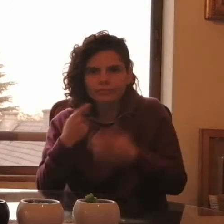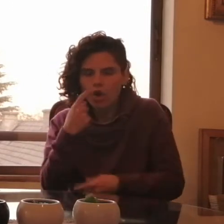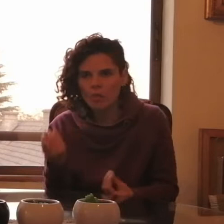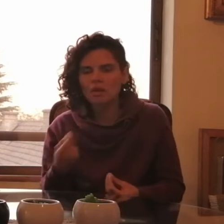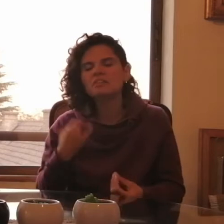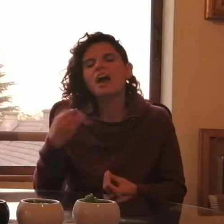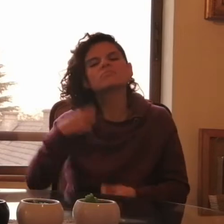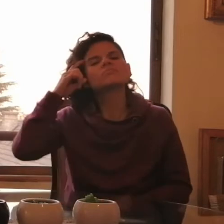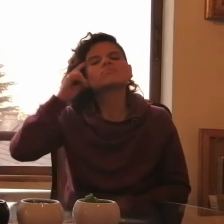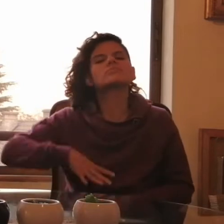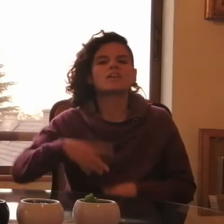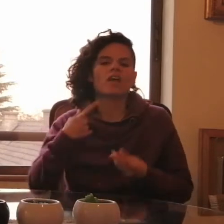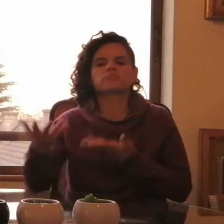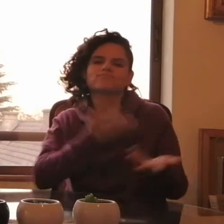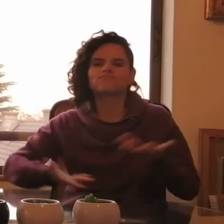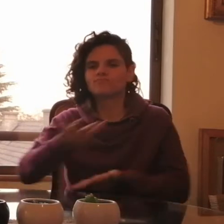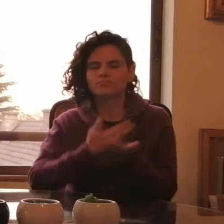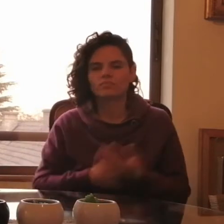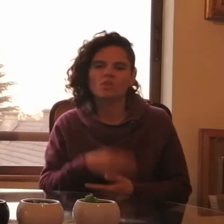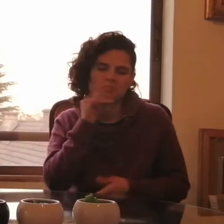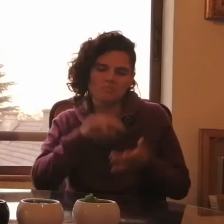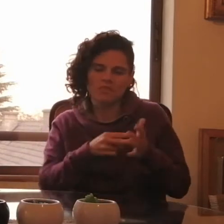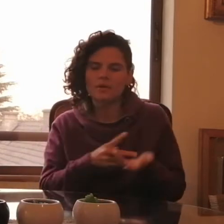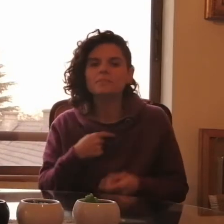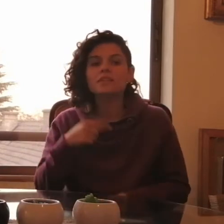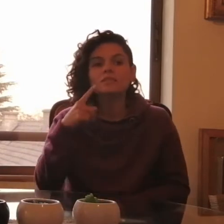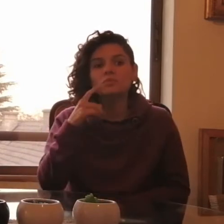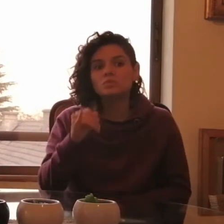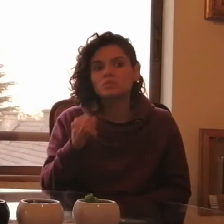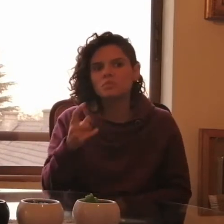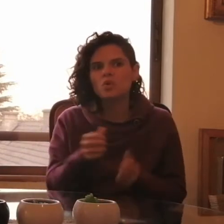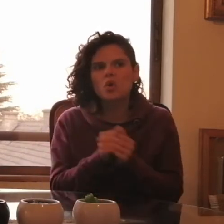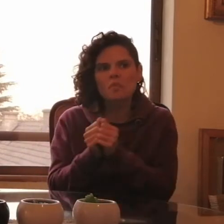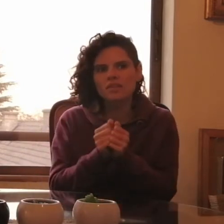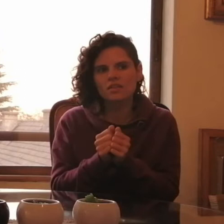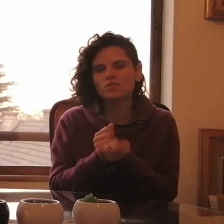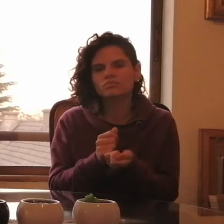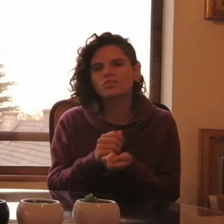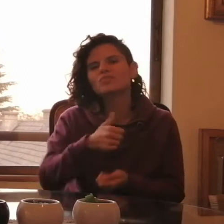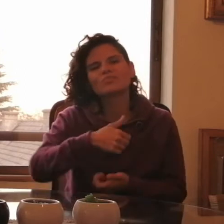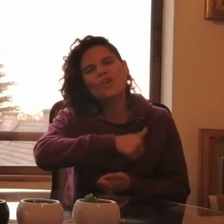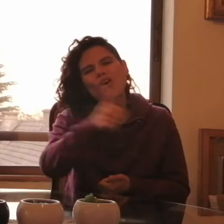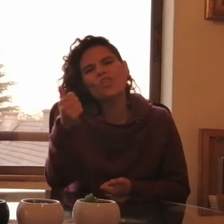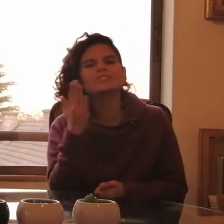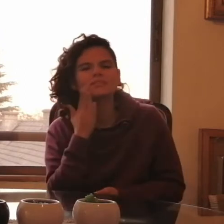manejaba, y en realidad los compañeros en general eran todos muy buena onda, uno es un amigo más